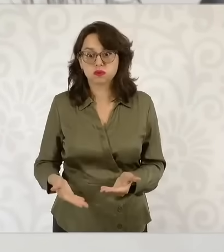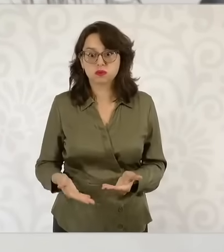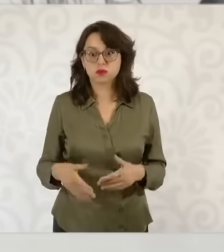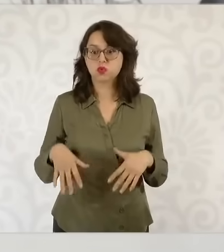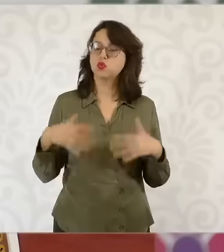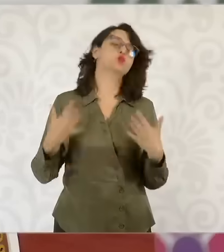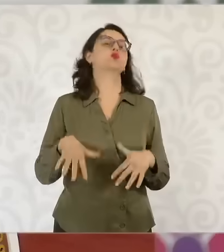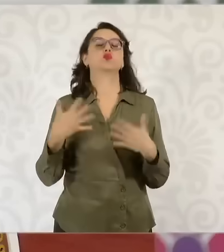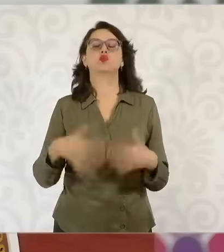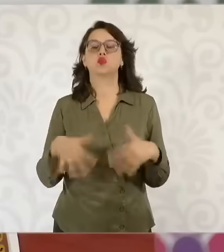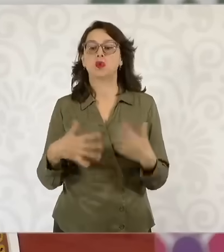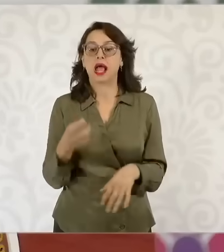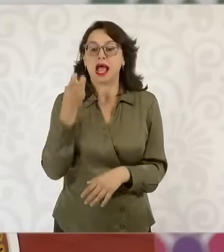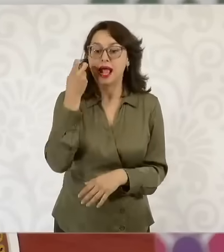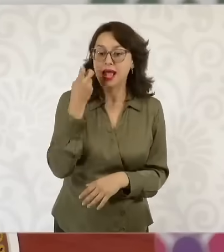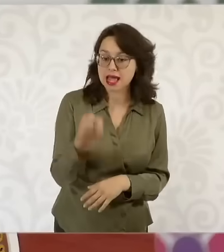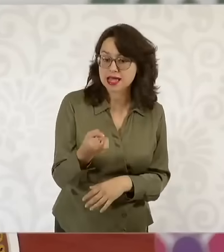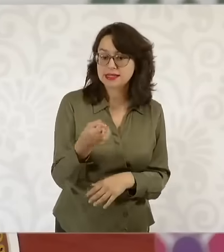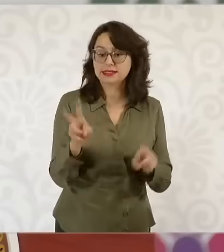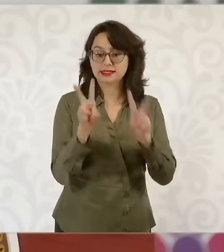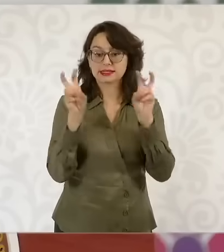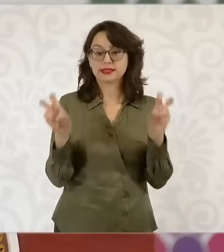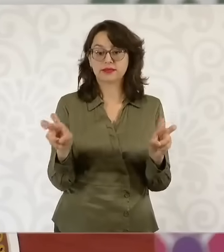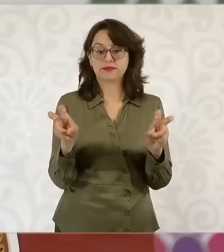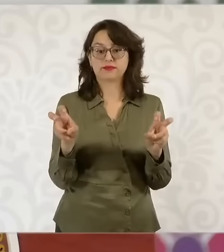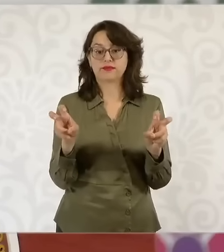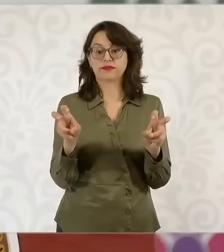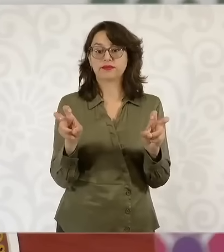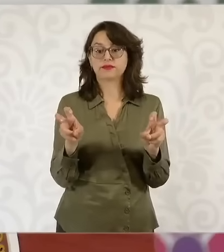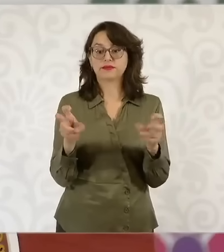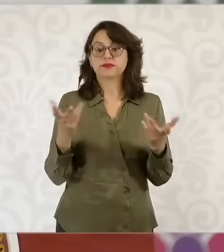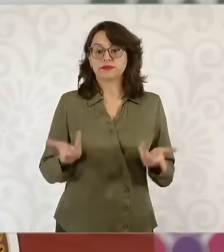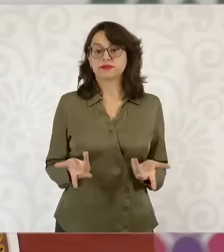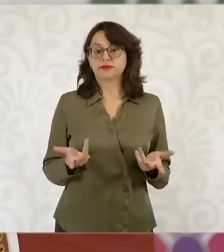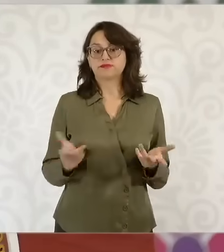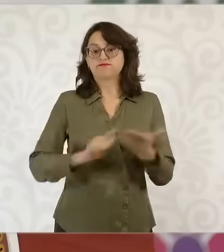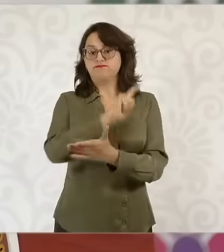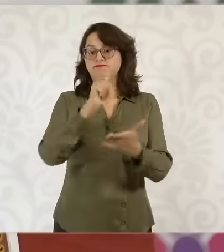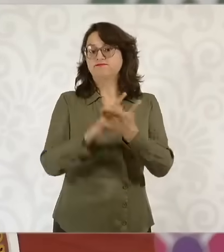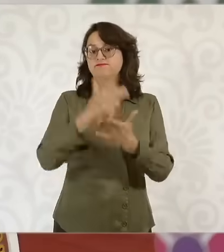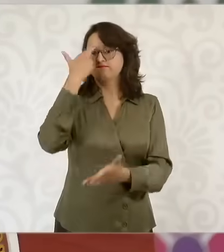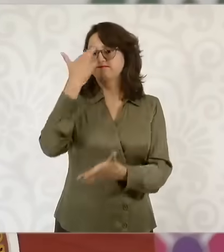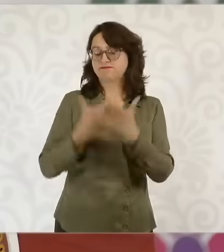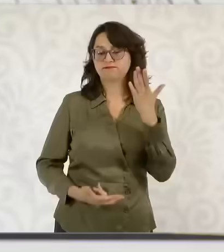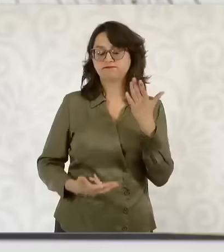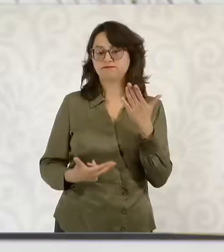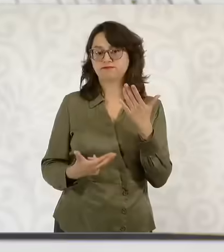Entonces, en esa parte eh esa en ese posible delito, probable delito,